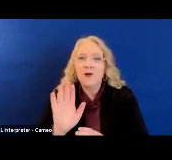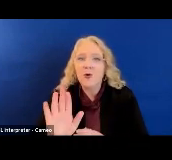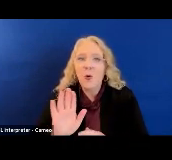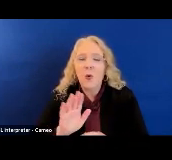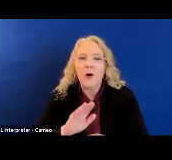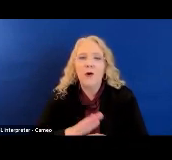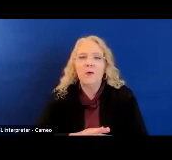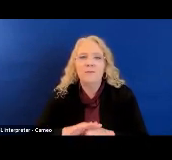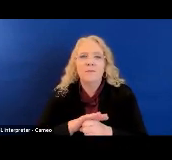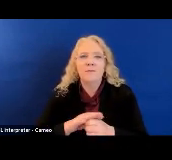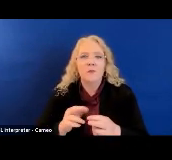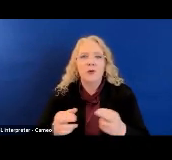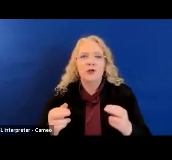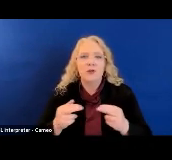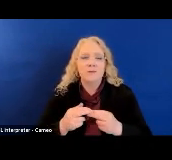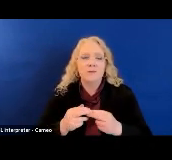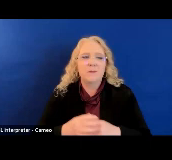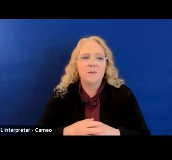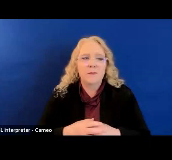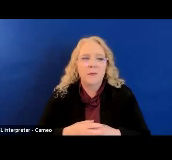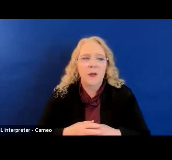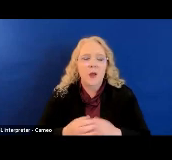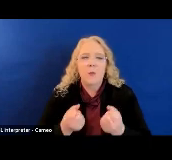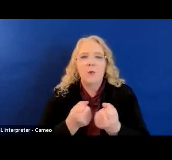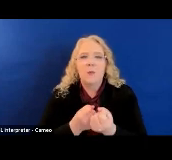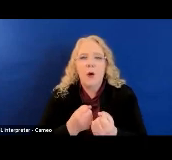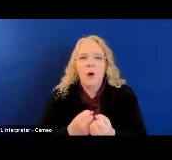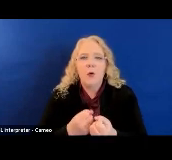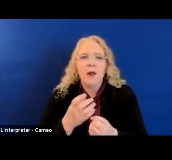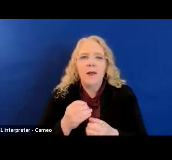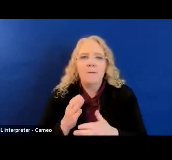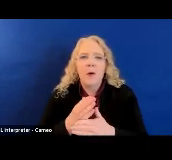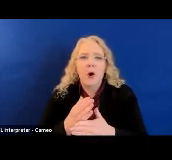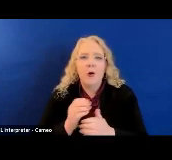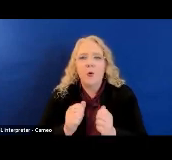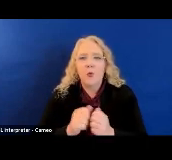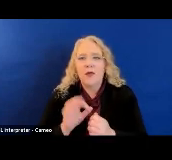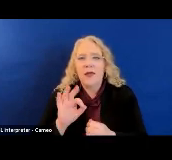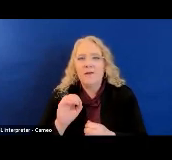parte de nuestra función en Seeds es promover a los socios y asociarnos con los FEC